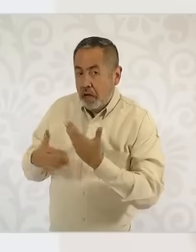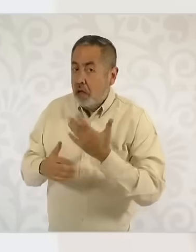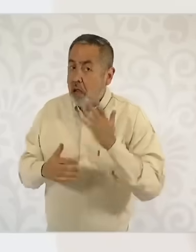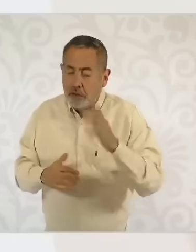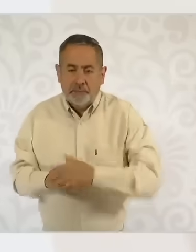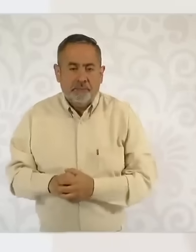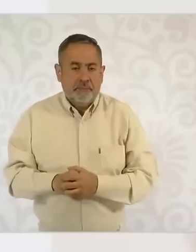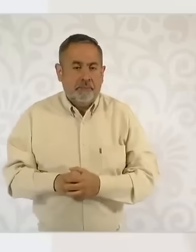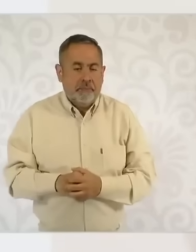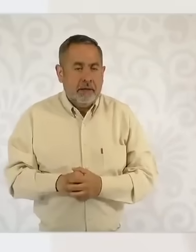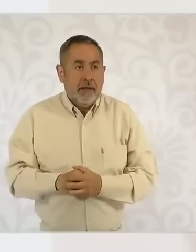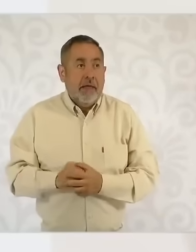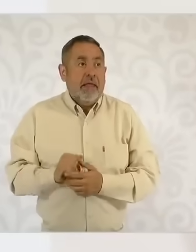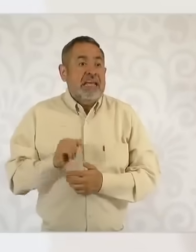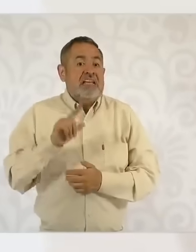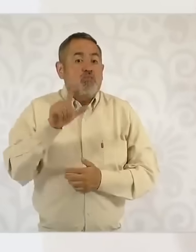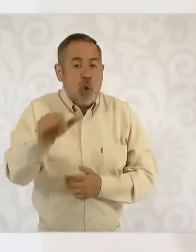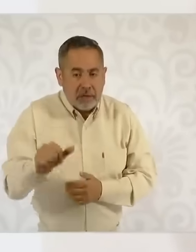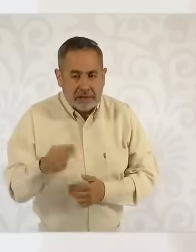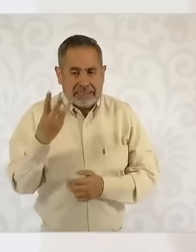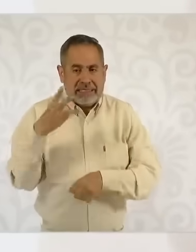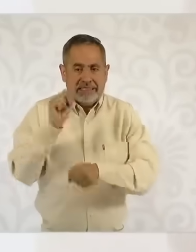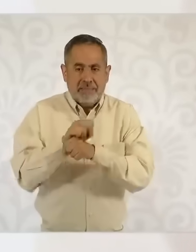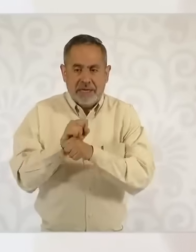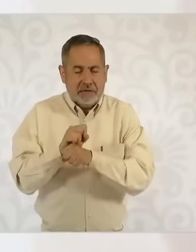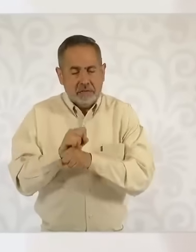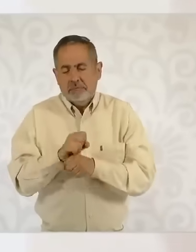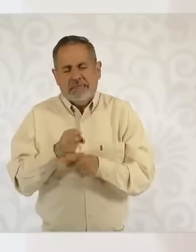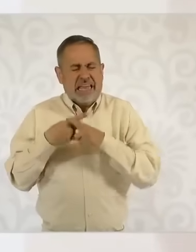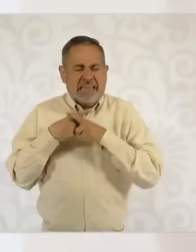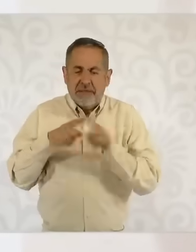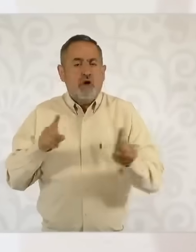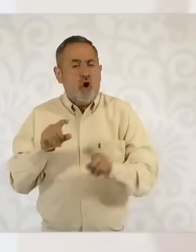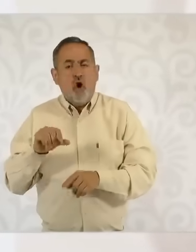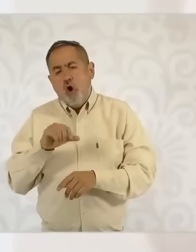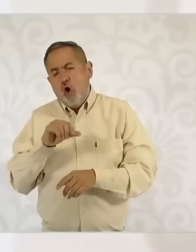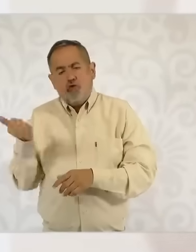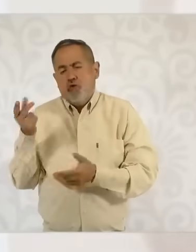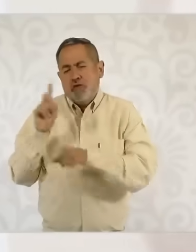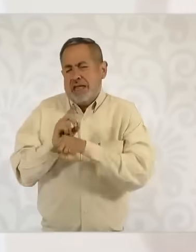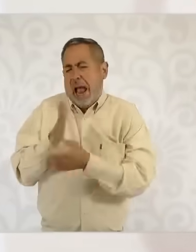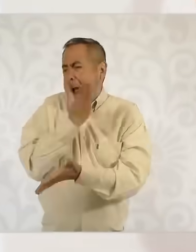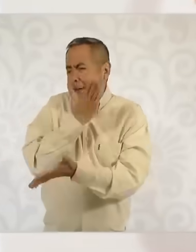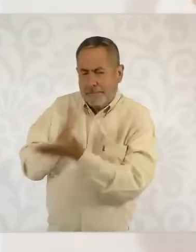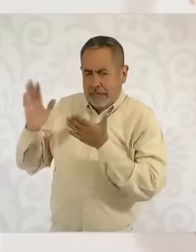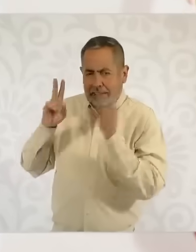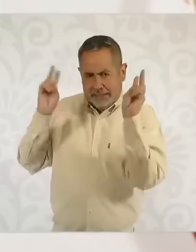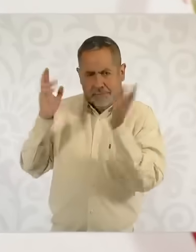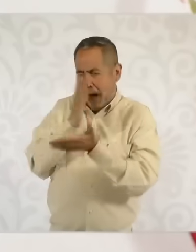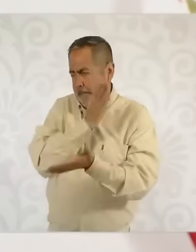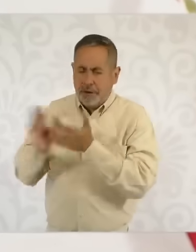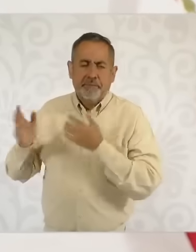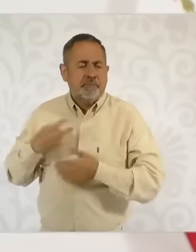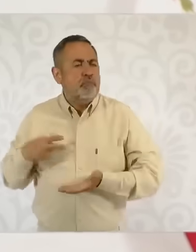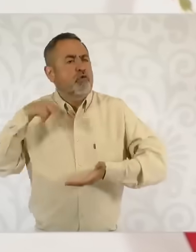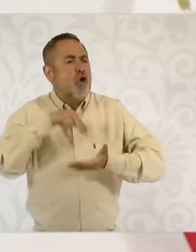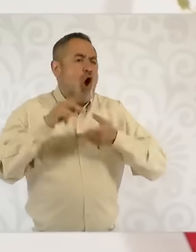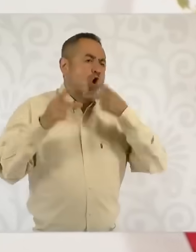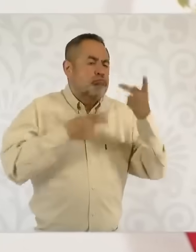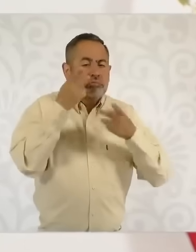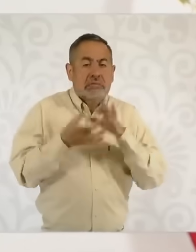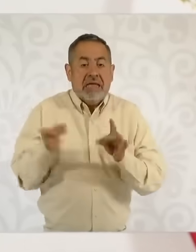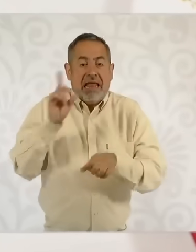Tres semanas después completamente en otra en otro momento ocurre el viernes como bien